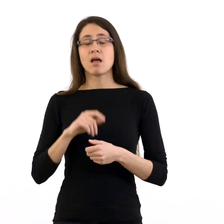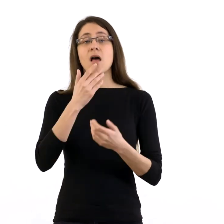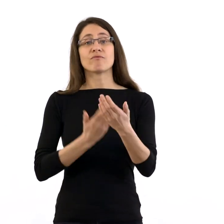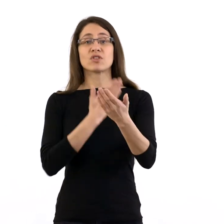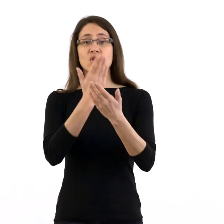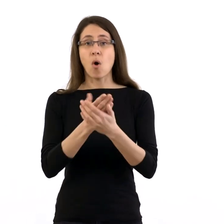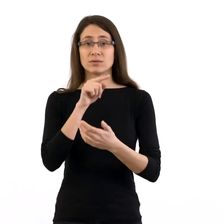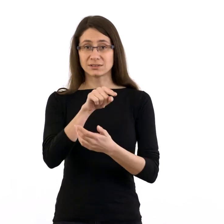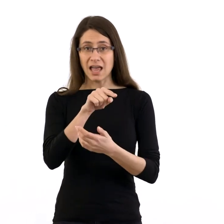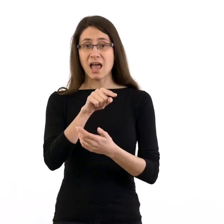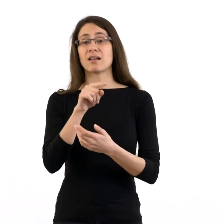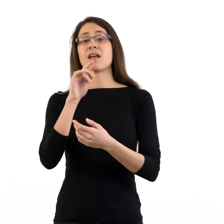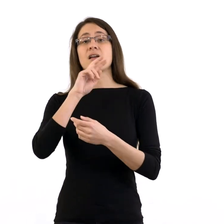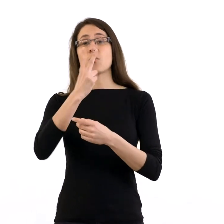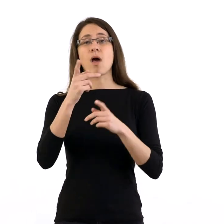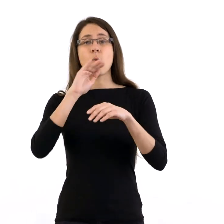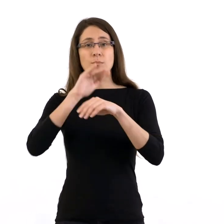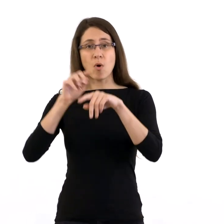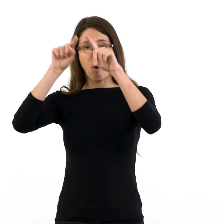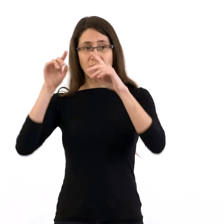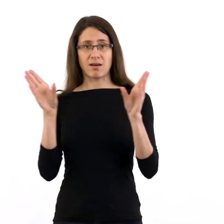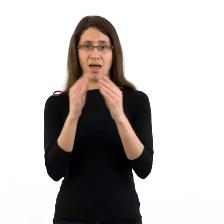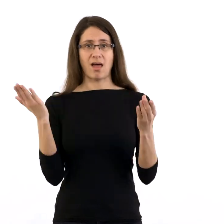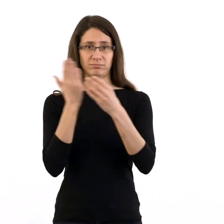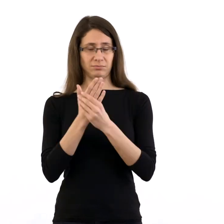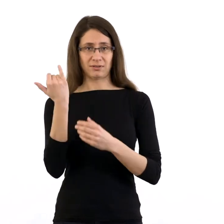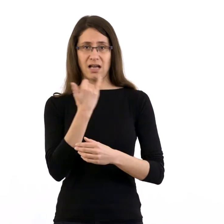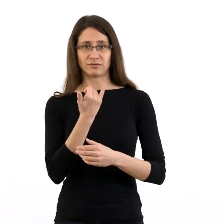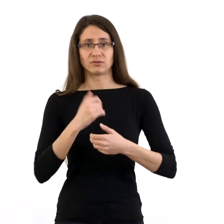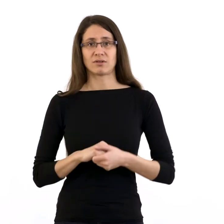Wniosek o dofinansowanie jest załącznikiem do umowy.